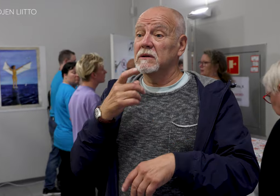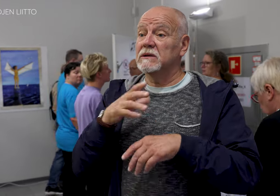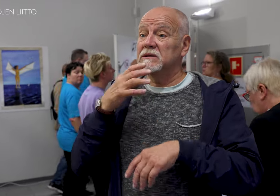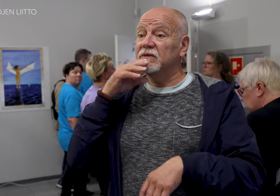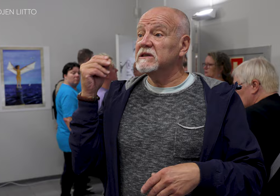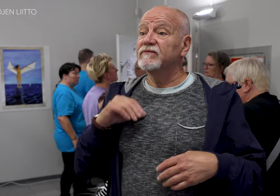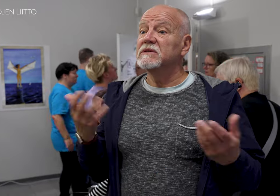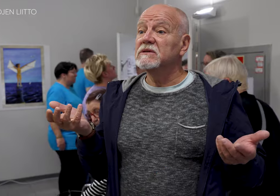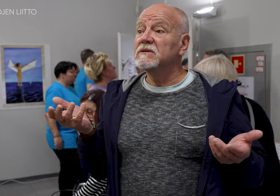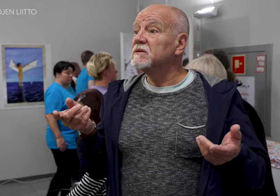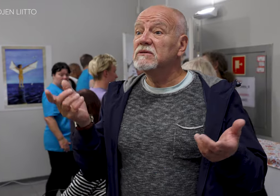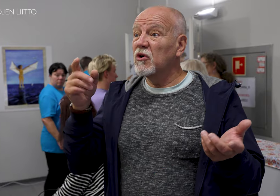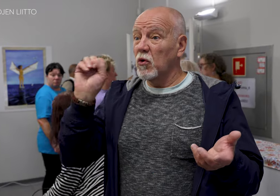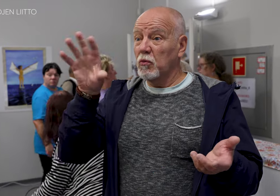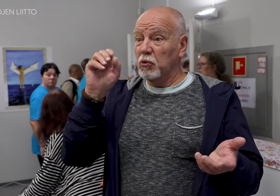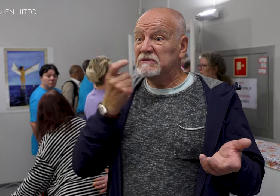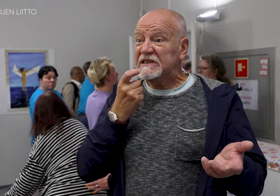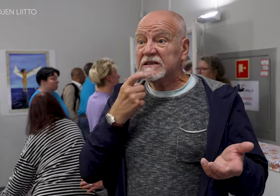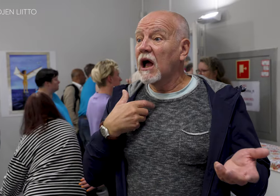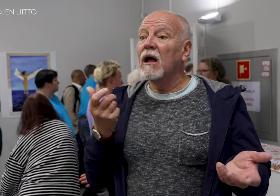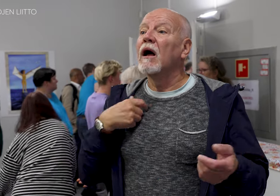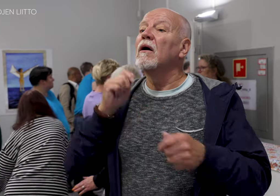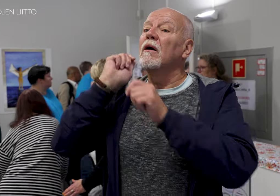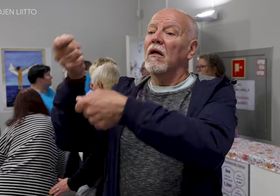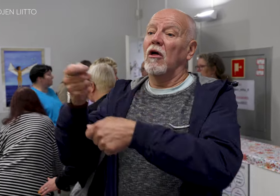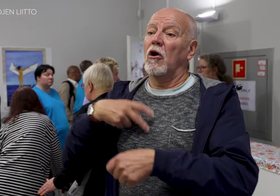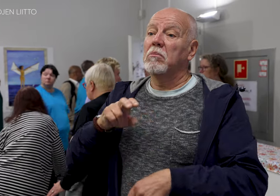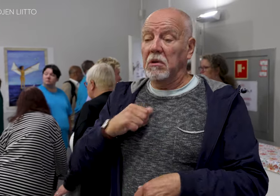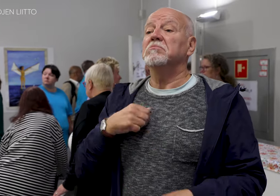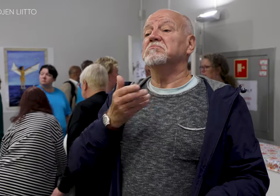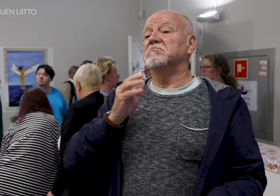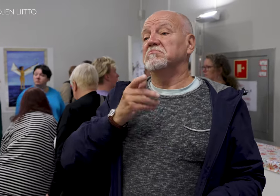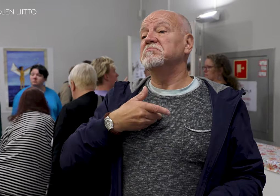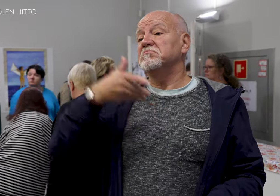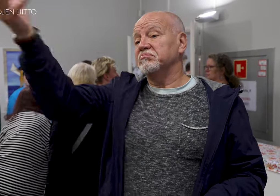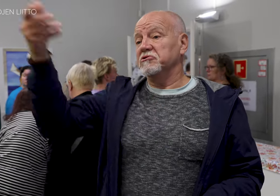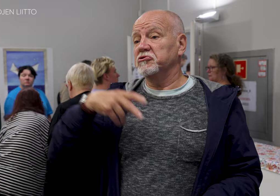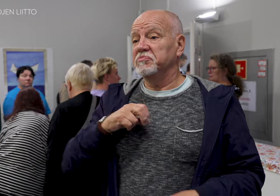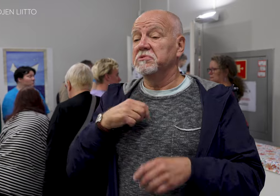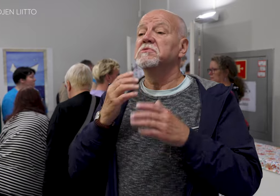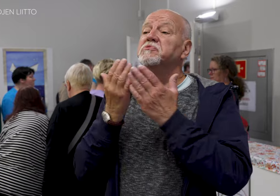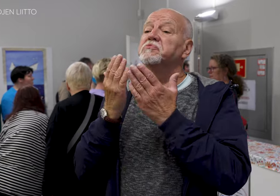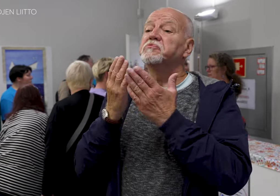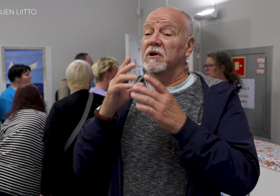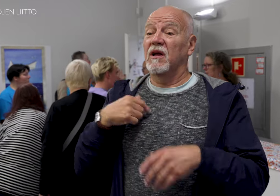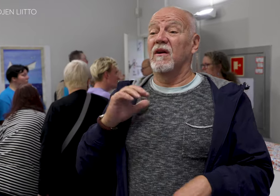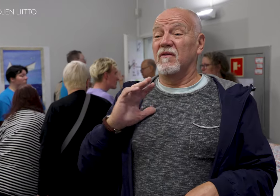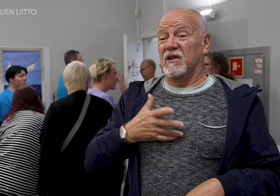ollenkaan ruotsinkielistä ammattikoulua. Hain siis Ruotsiin opiskelemaan ja päädyin lopulta naimisiinkin, -